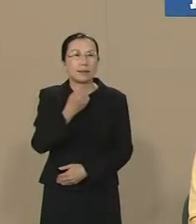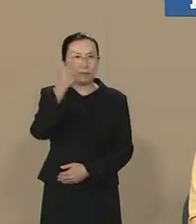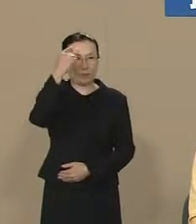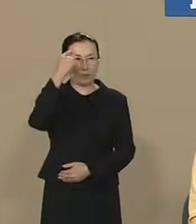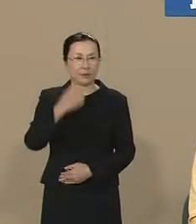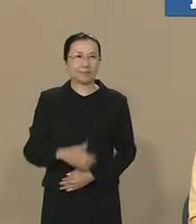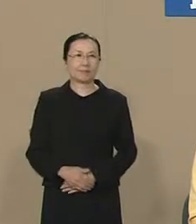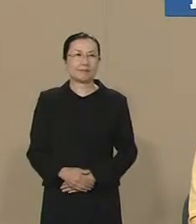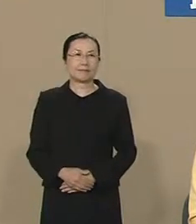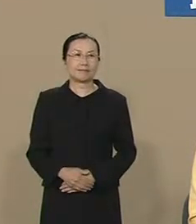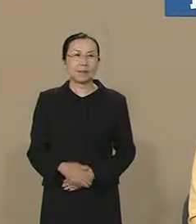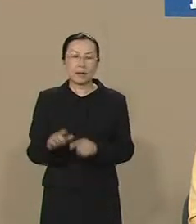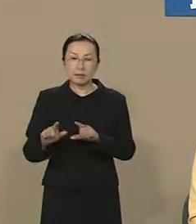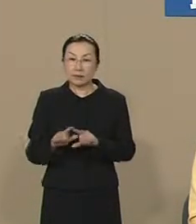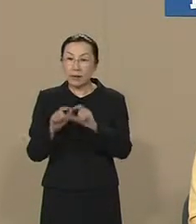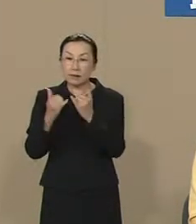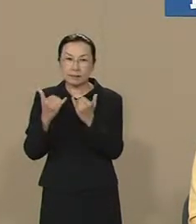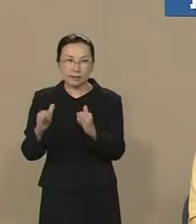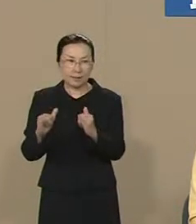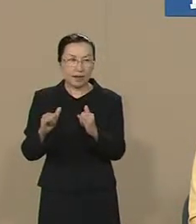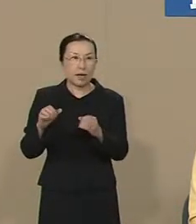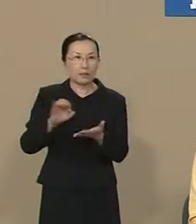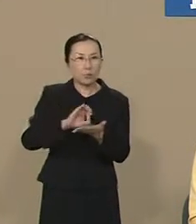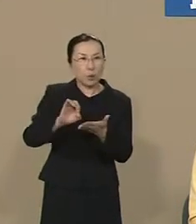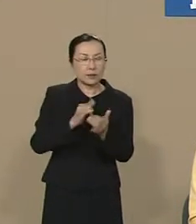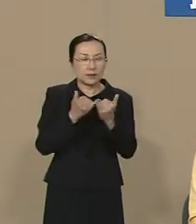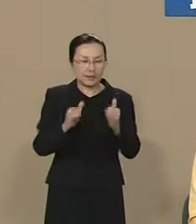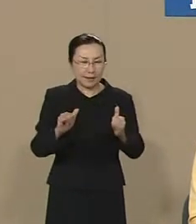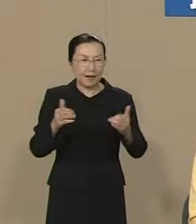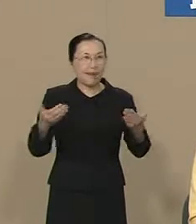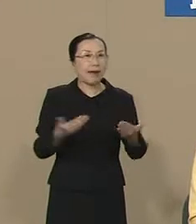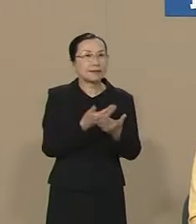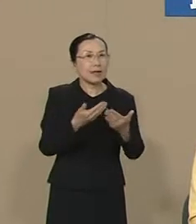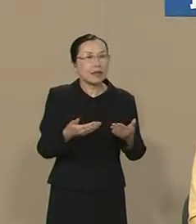生活者､消費者､ 働く人の立場に立って､